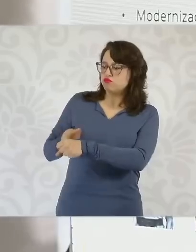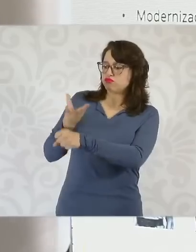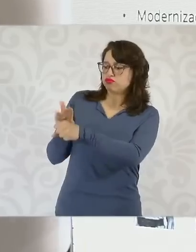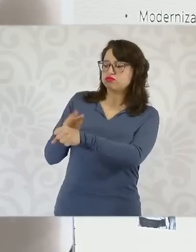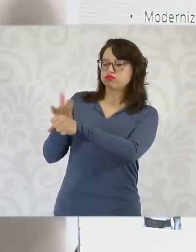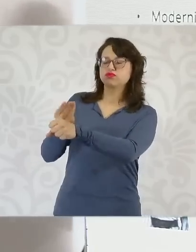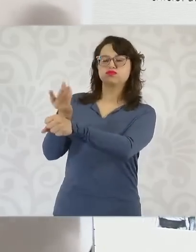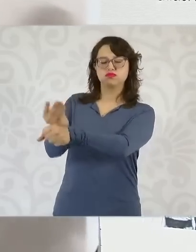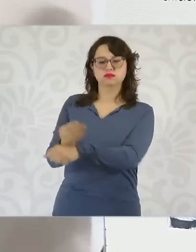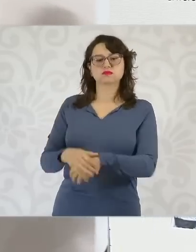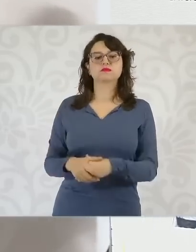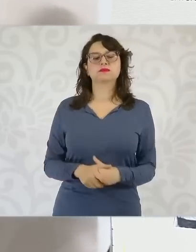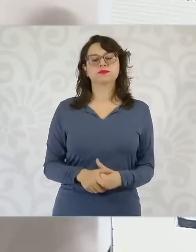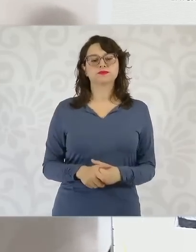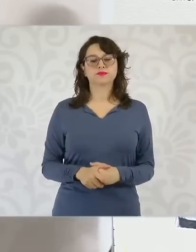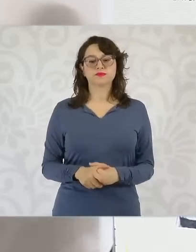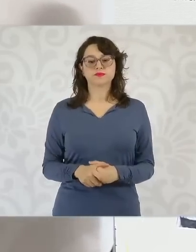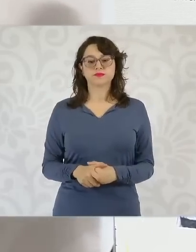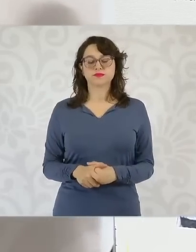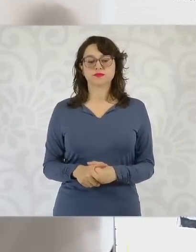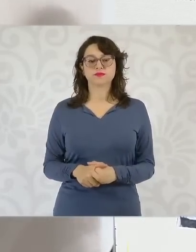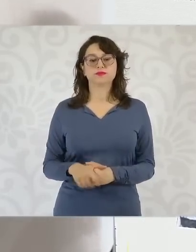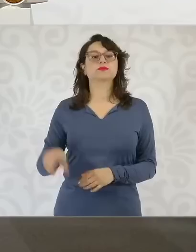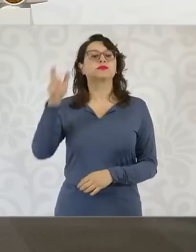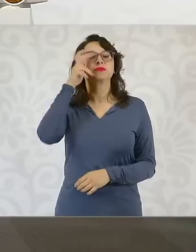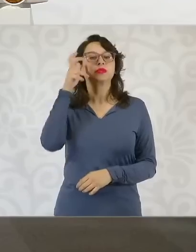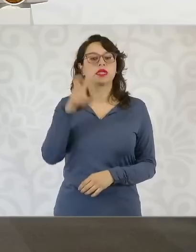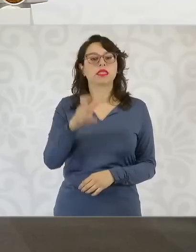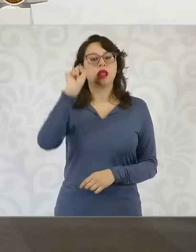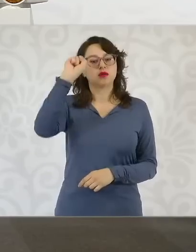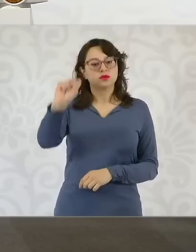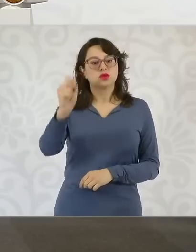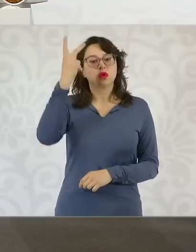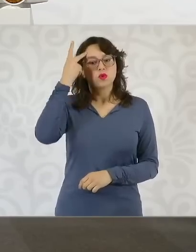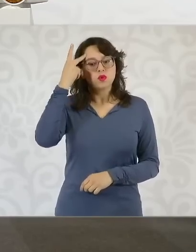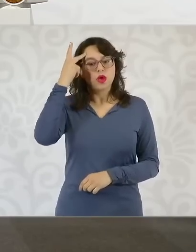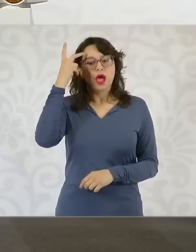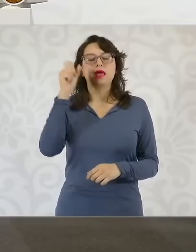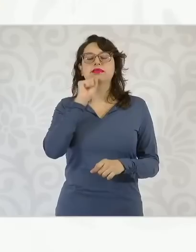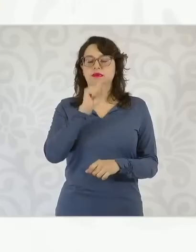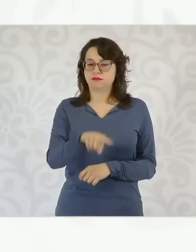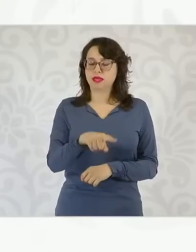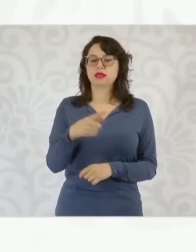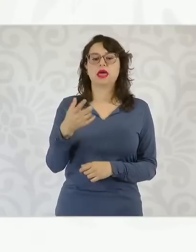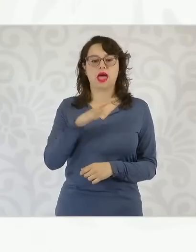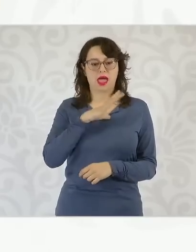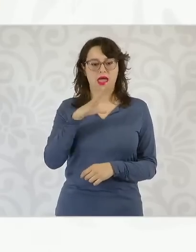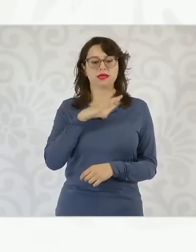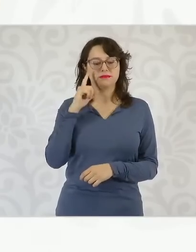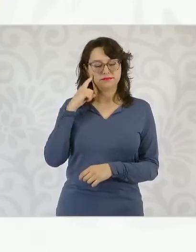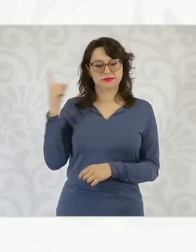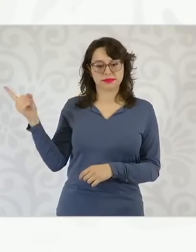adelante en Hidalgo y San Luis Potosí tenemos la Pachuca Huejutla tamasunchale este año estamos